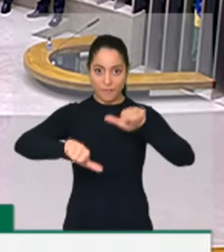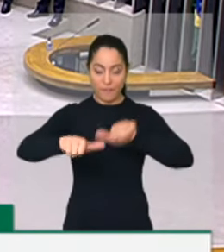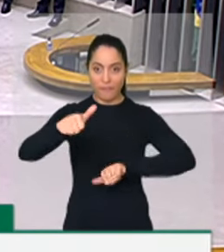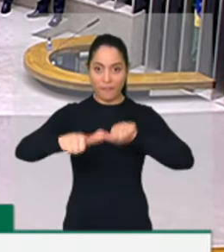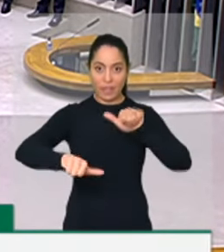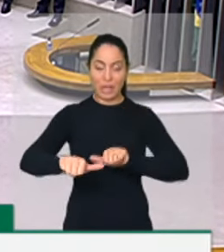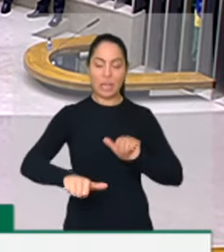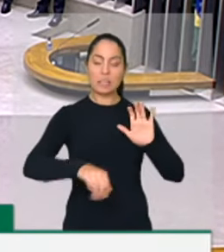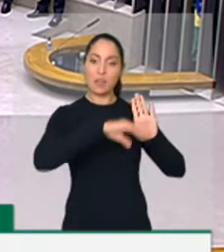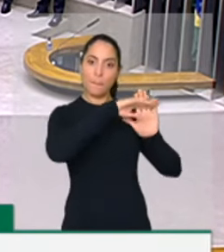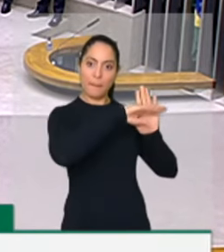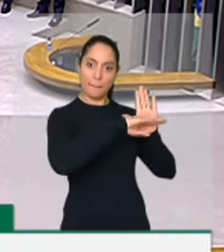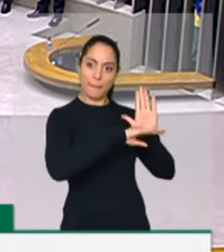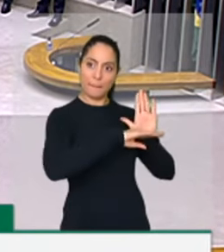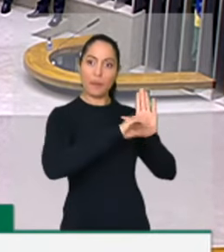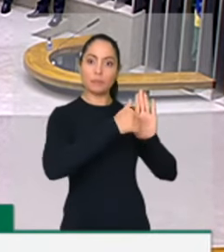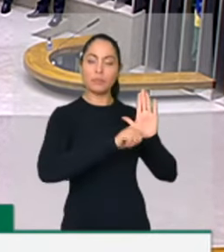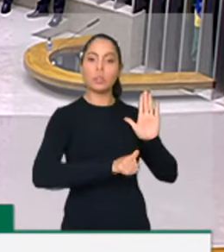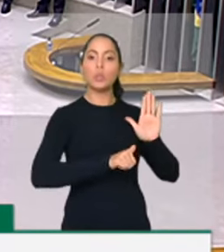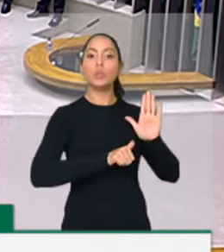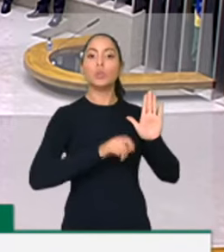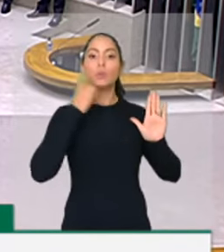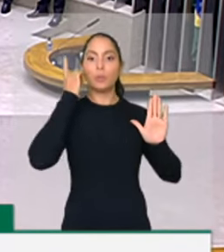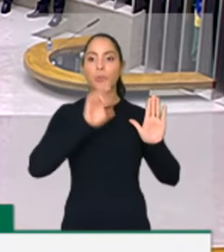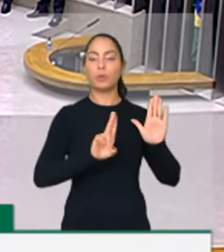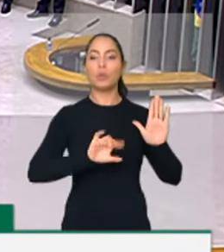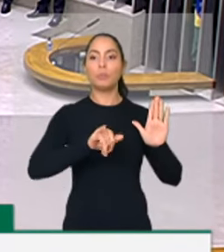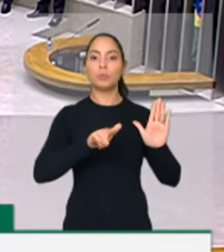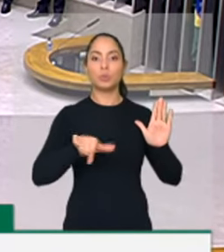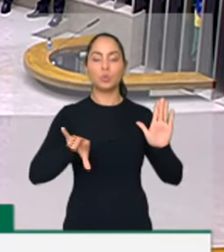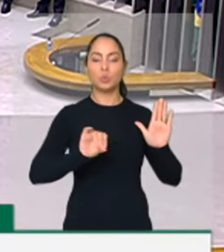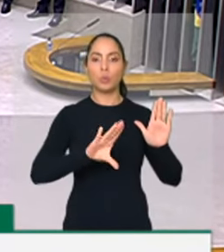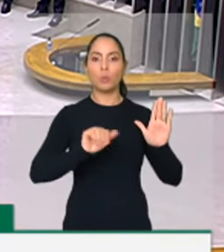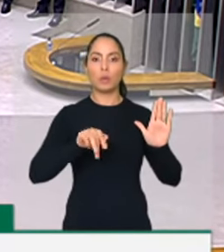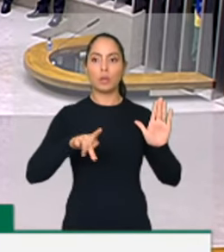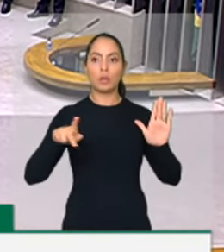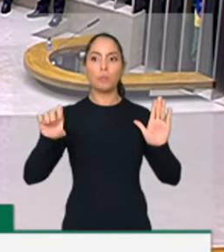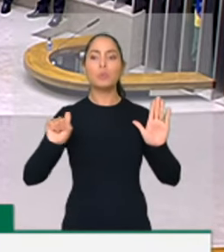QUE É FAVORÁVEL, QUE RECOMENDA, ELE É PARCIALMENTE FAVORÁVEL AO PEDIDO DO DEPUTADO BOCA ABERTA. ELE